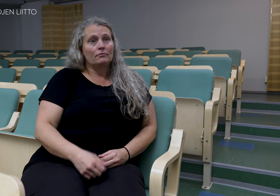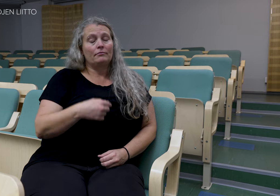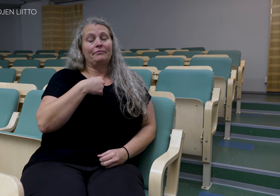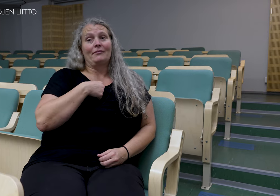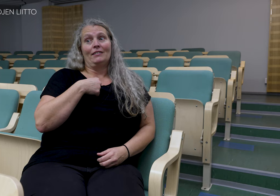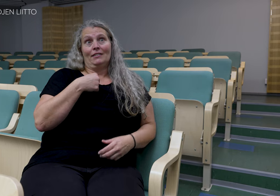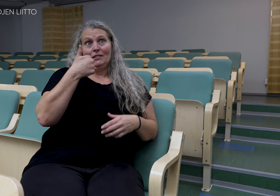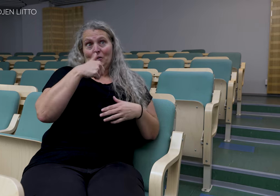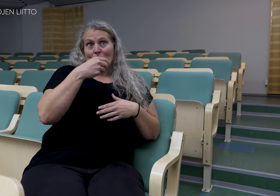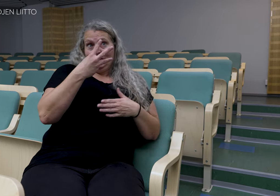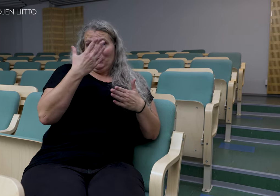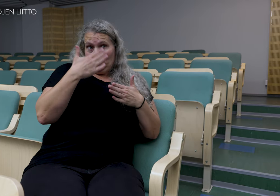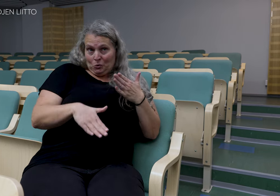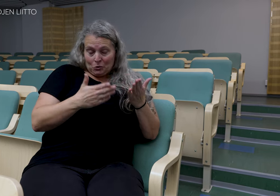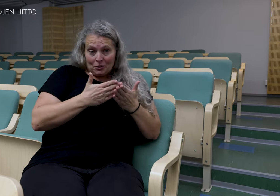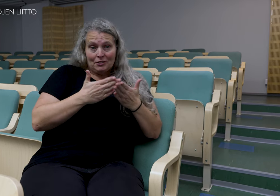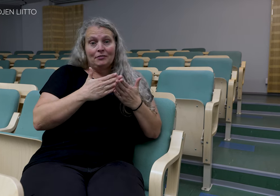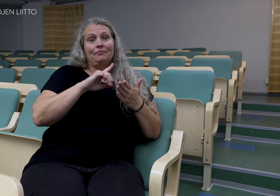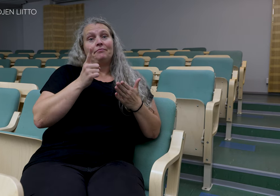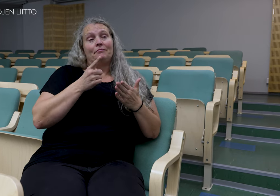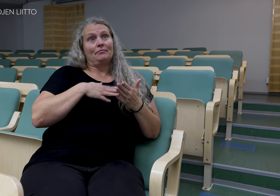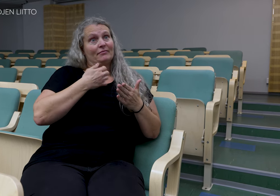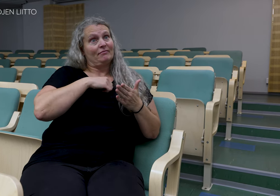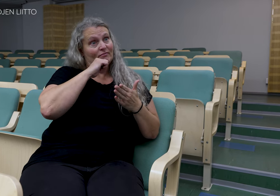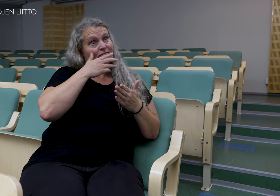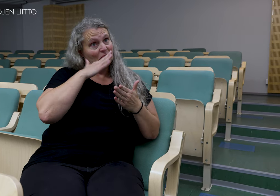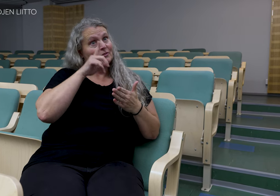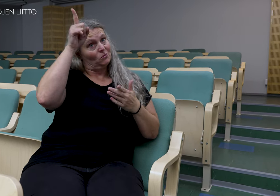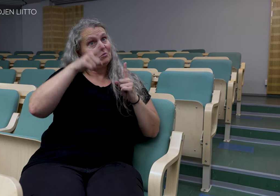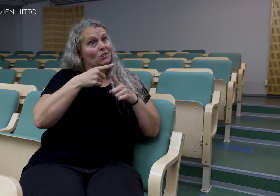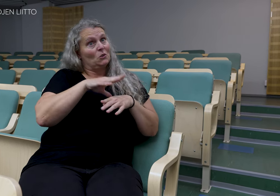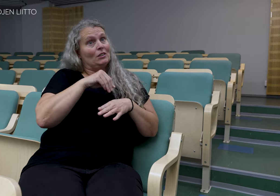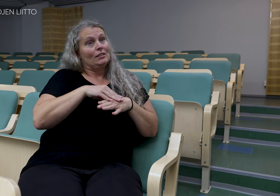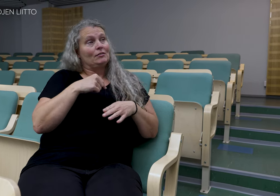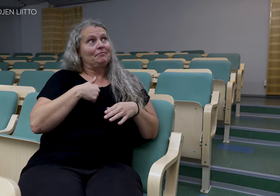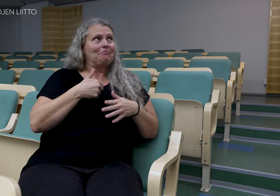Koulun päättymisen jälkeen äitini oli sitä mieltä, - että minun olisi parempi muuttaa Ruotsiin.